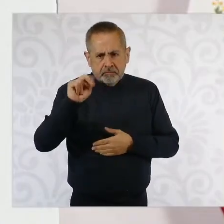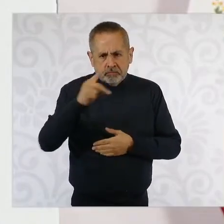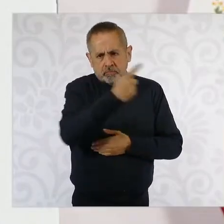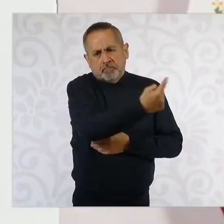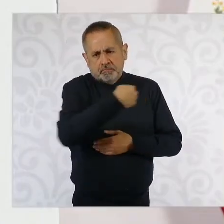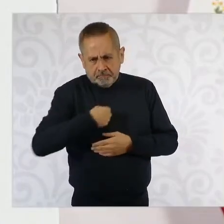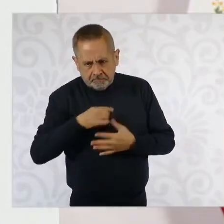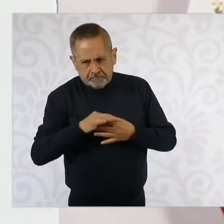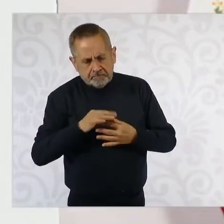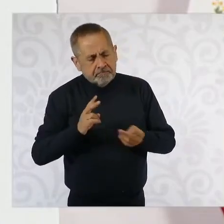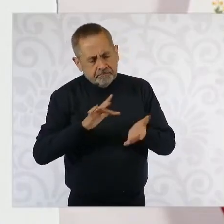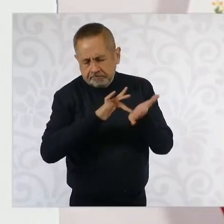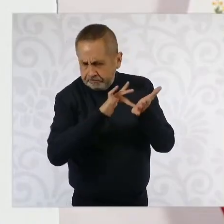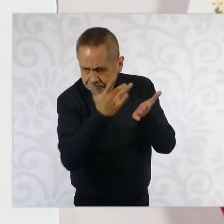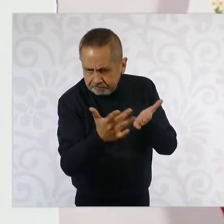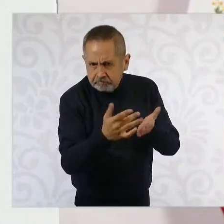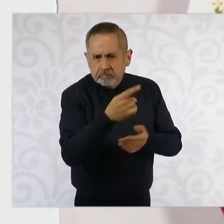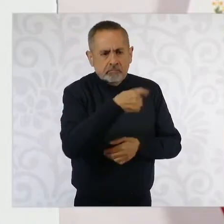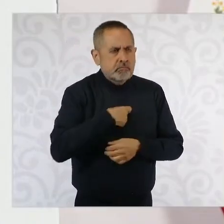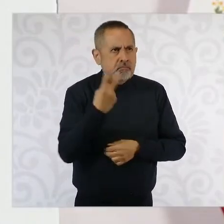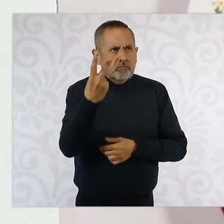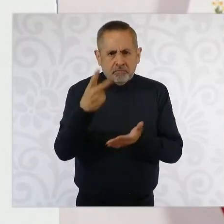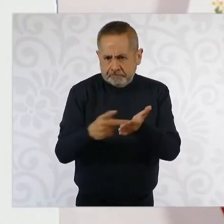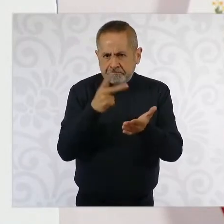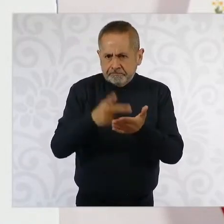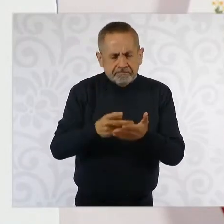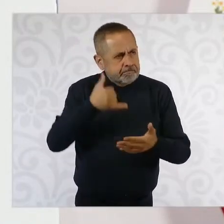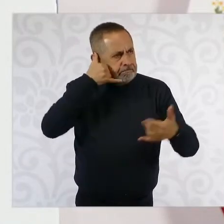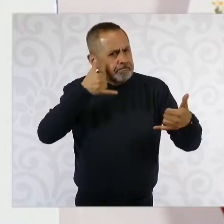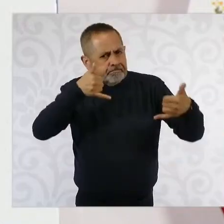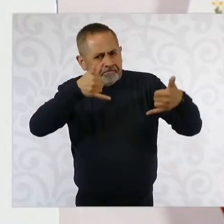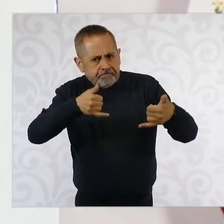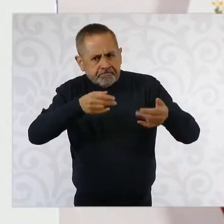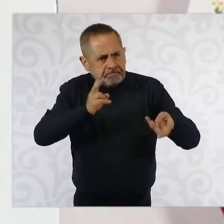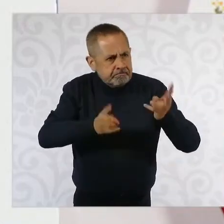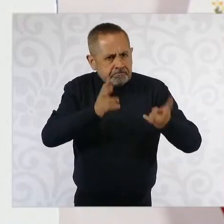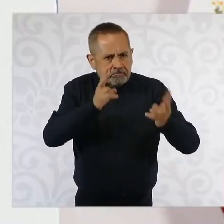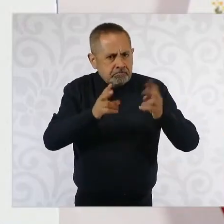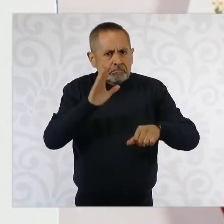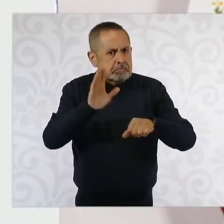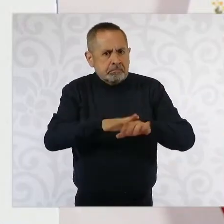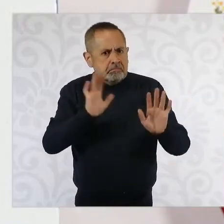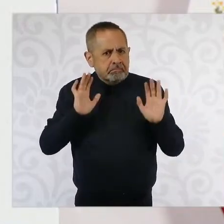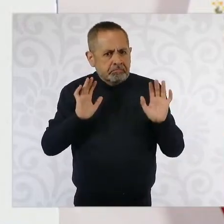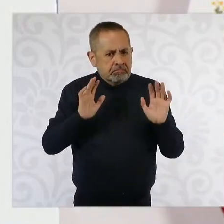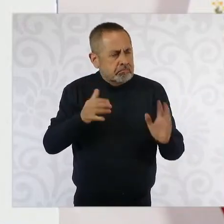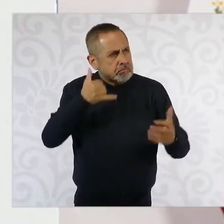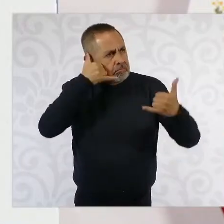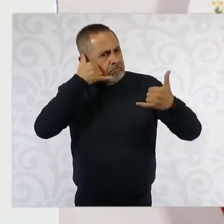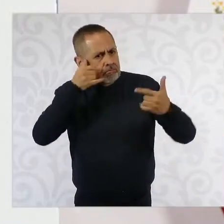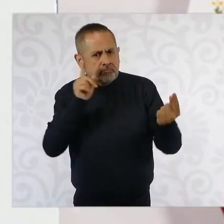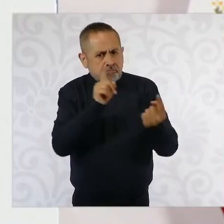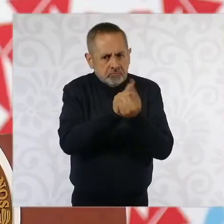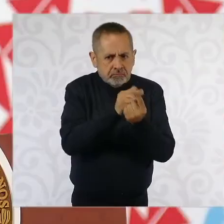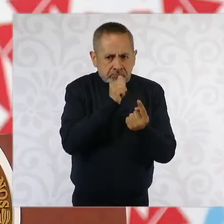tenido en realidad dos conversaciones telefónicas no ha habido más que comunicación en ese sentido y